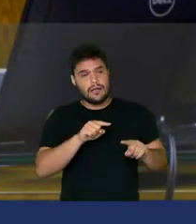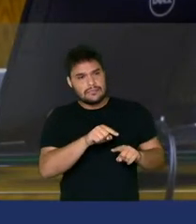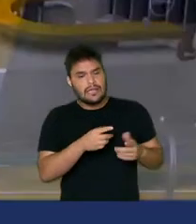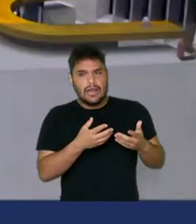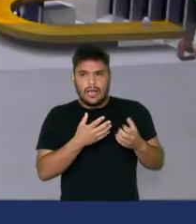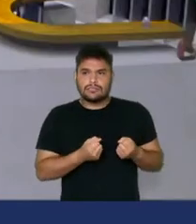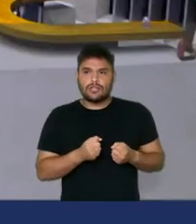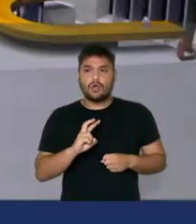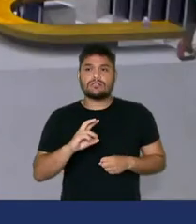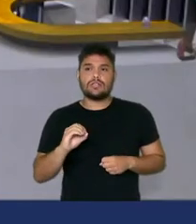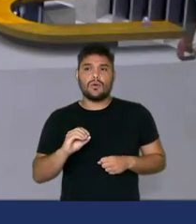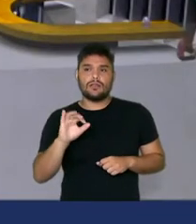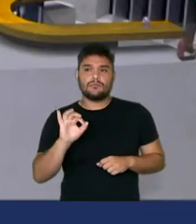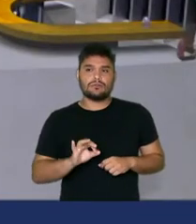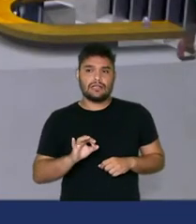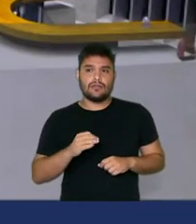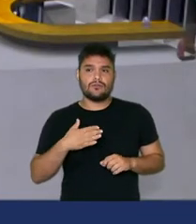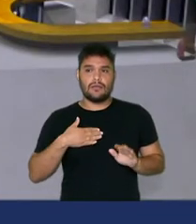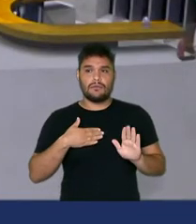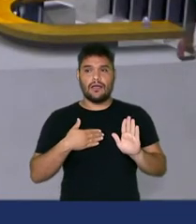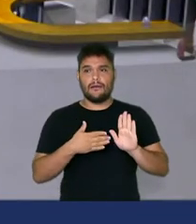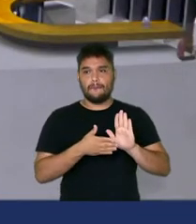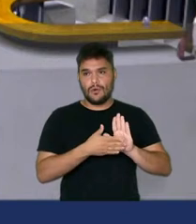QUE SER CEM, MAS ELE AVANÇOU CINQUENTA. PARABÉNS PELO